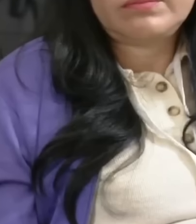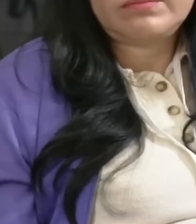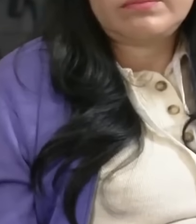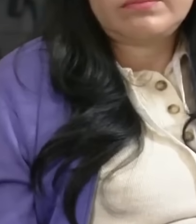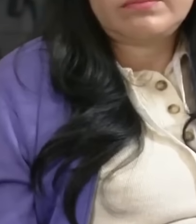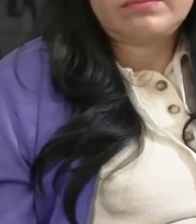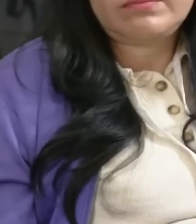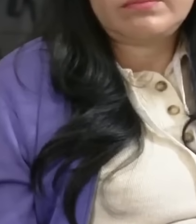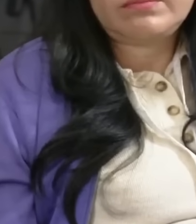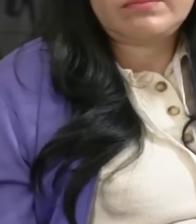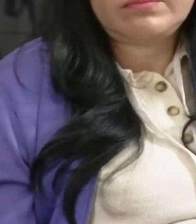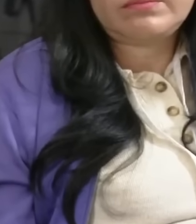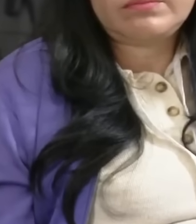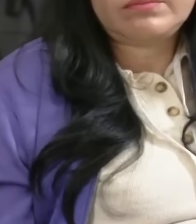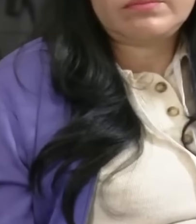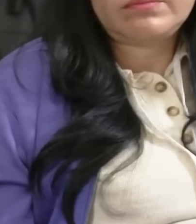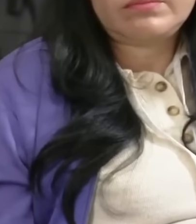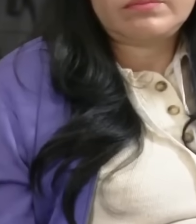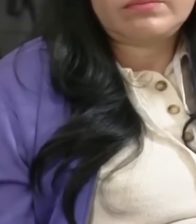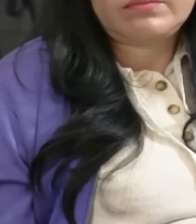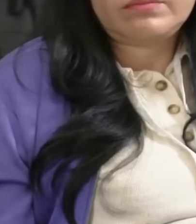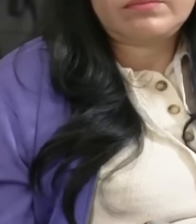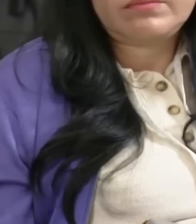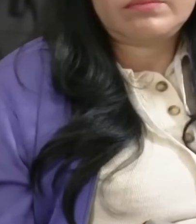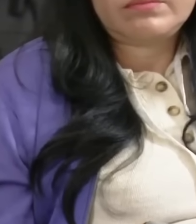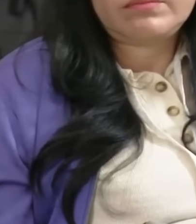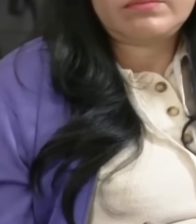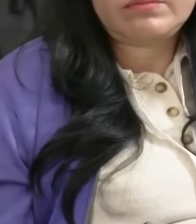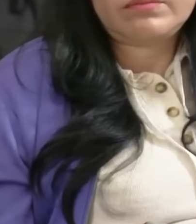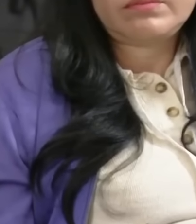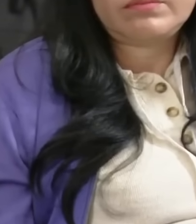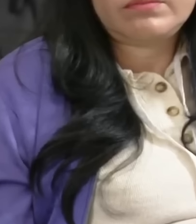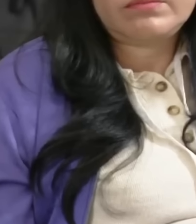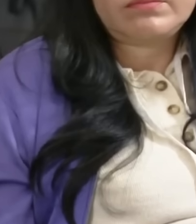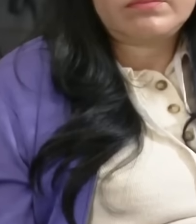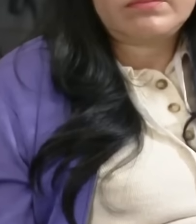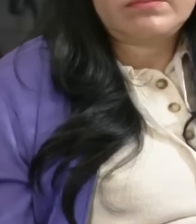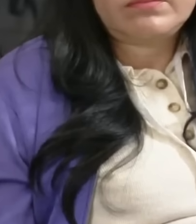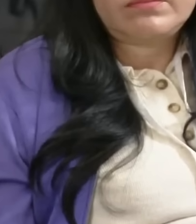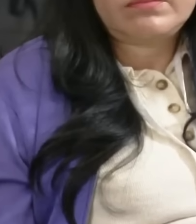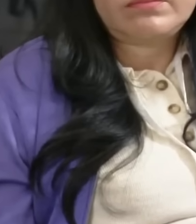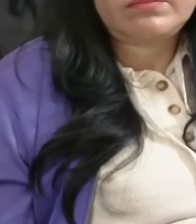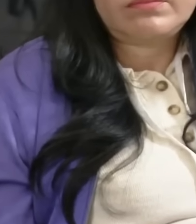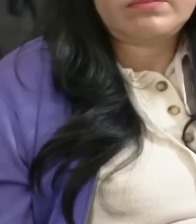PTI Verde y platica acerca del plan B que usted ya nos había comentado. Él señala que es necesaria